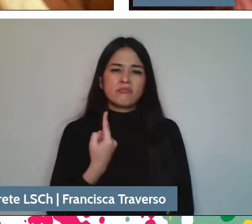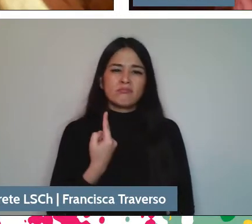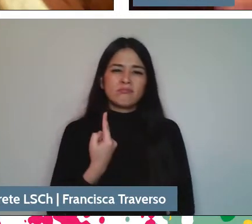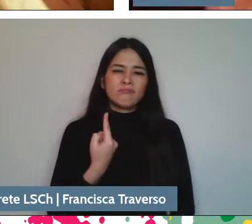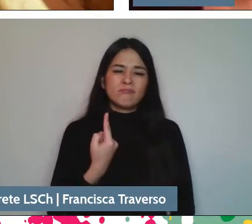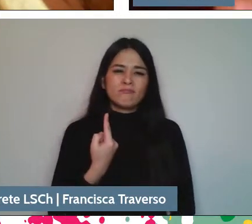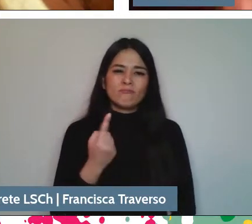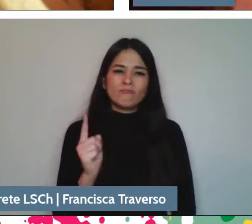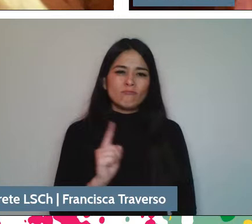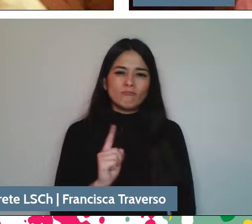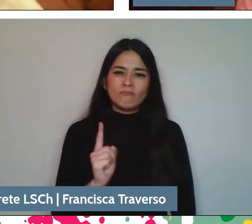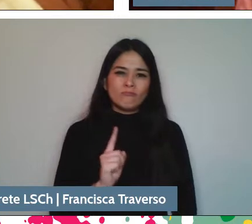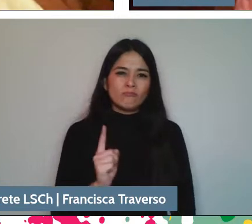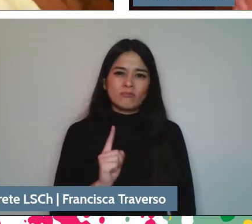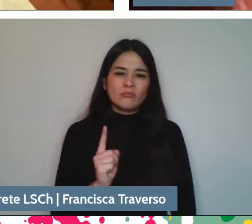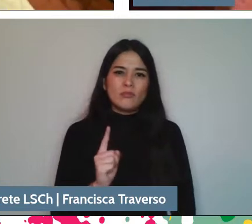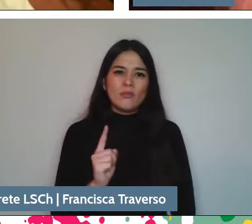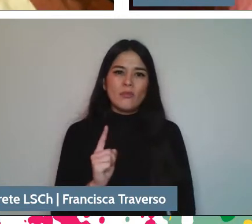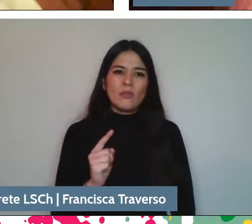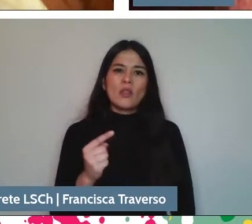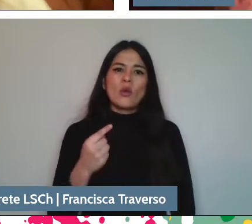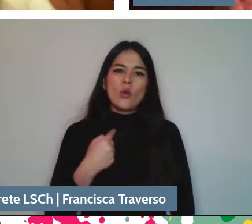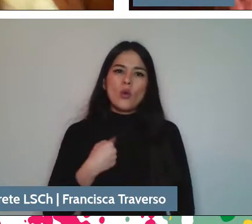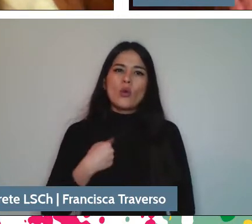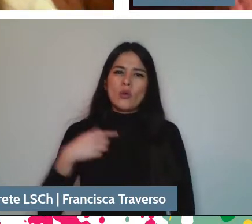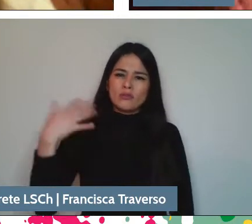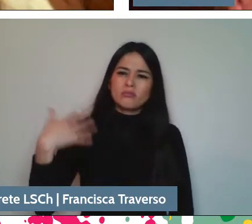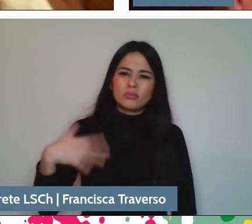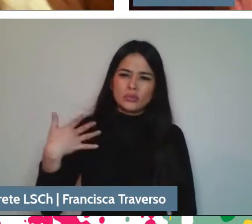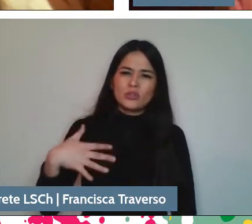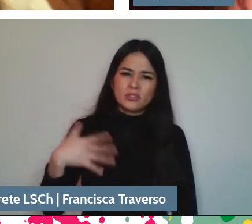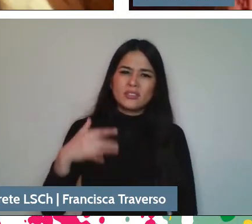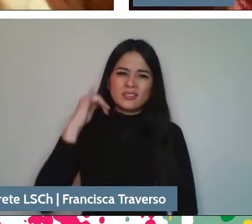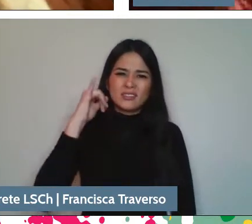porque una importa mucho o demasiado,